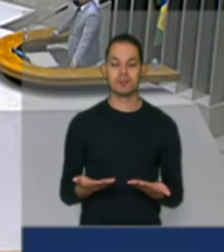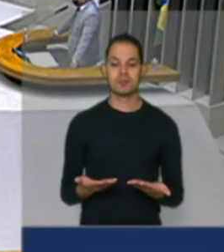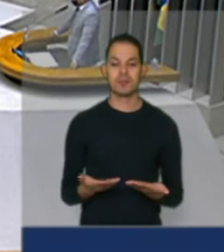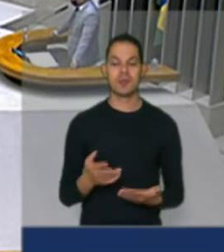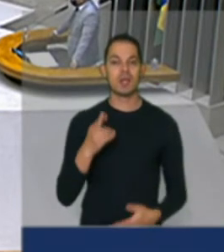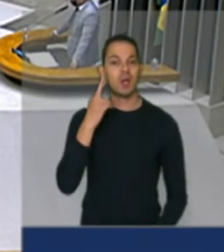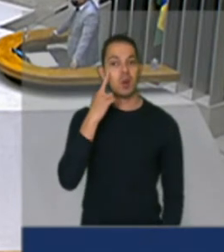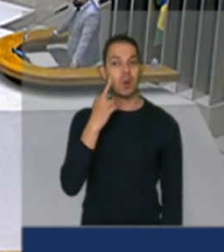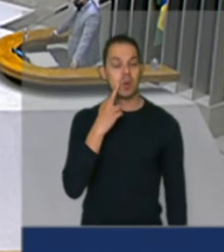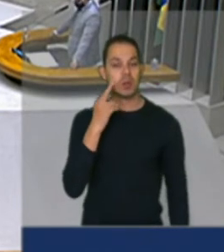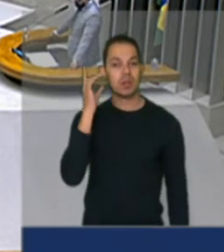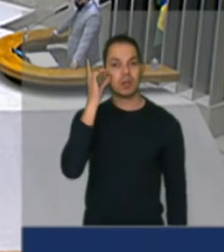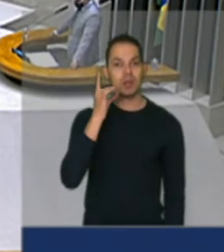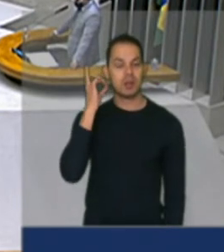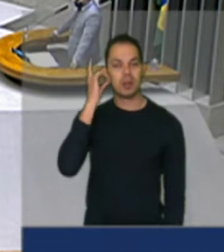COM O DEPUTADO CORONEL CRISÓ STOMO. OK? VAMOS ENTÃO DE